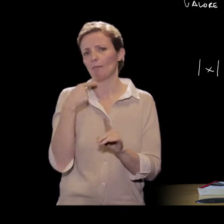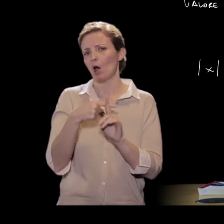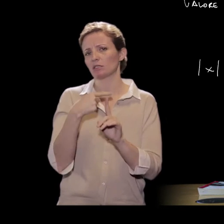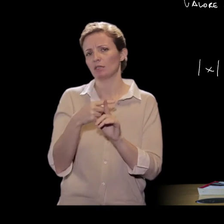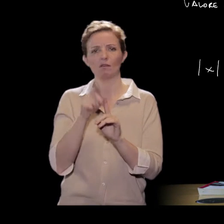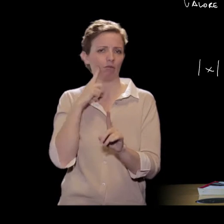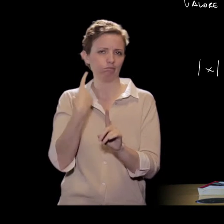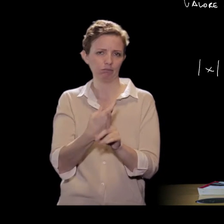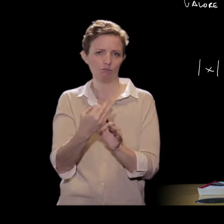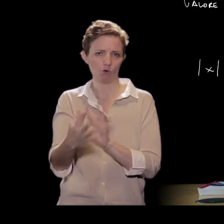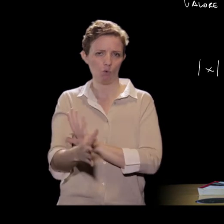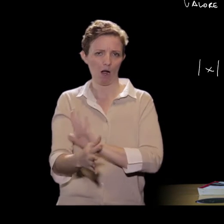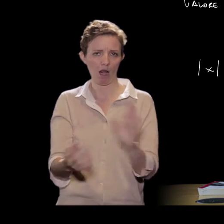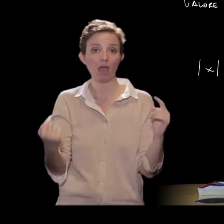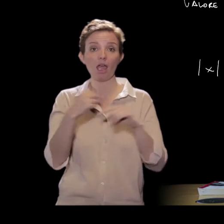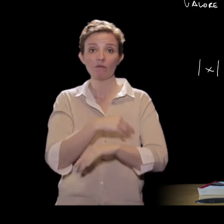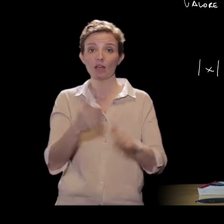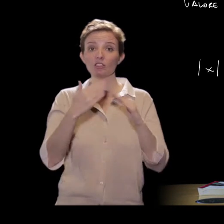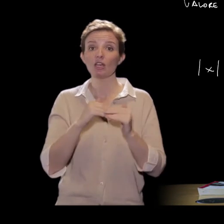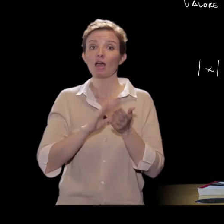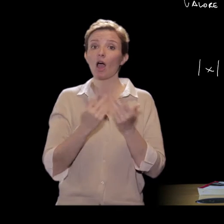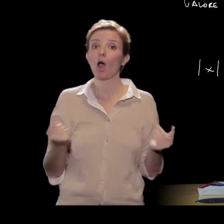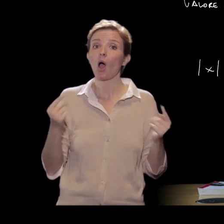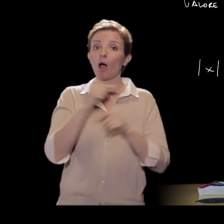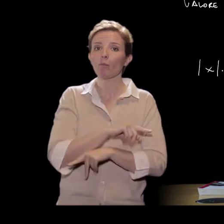Sarà invece uguale all'opposto della variabile, se questa è negativa.